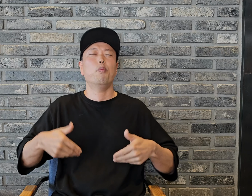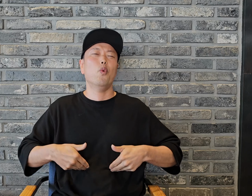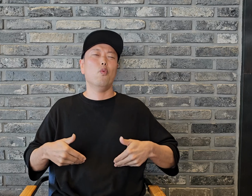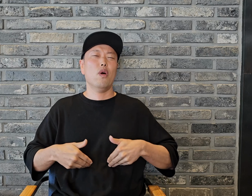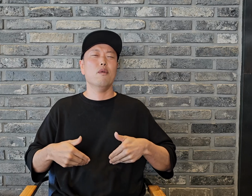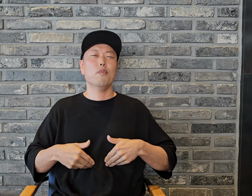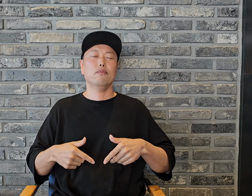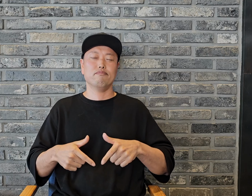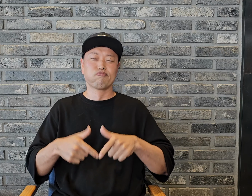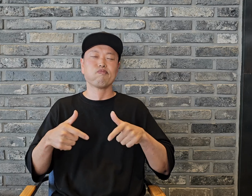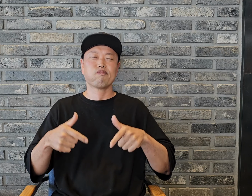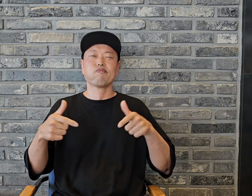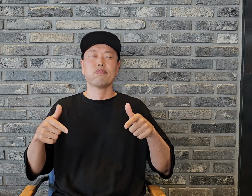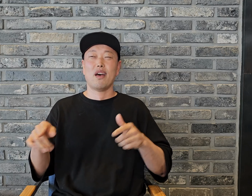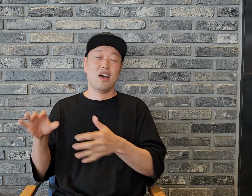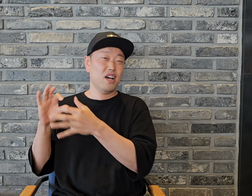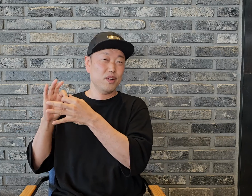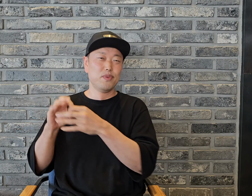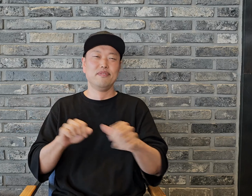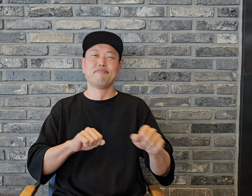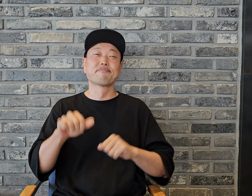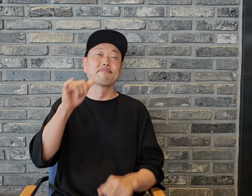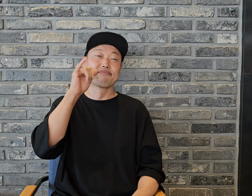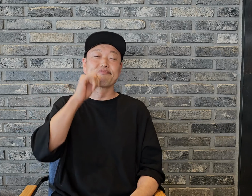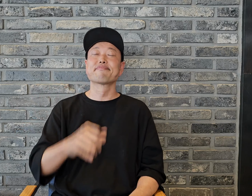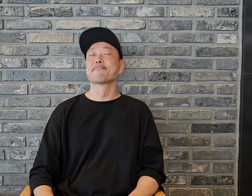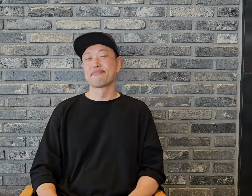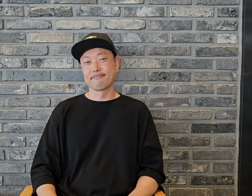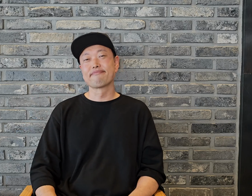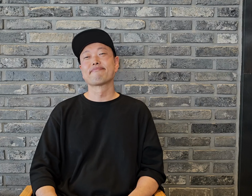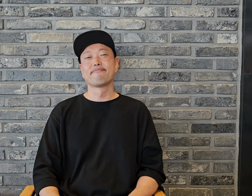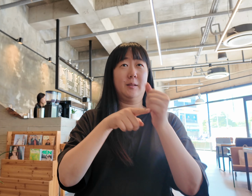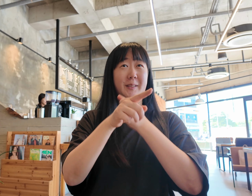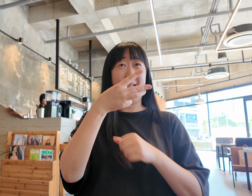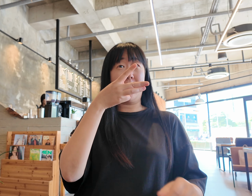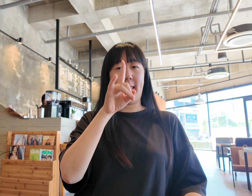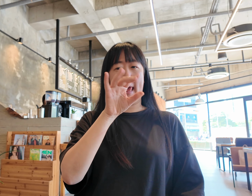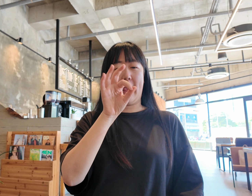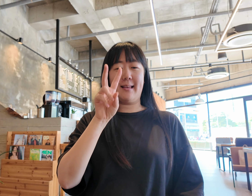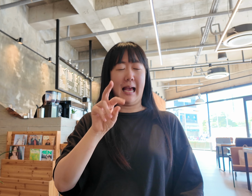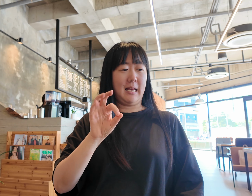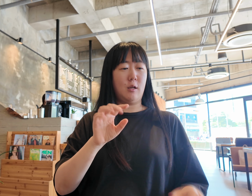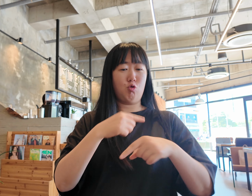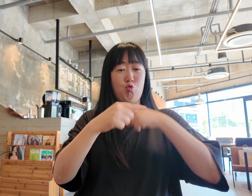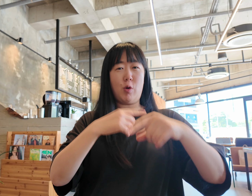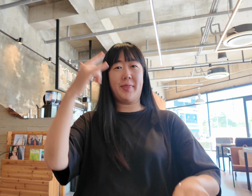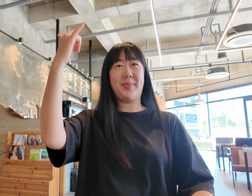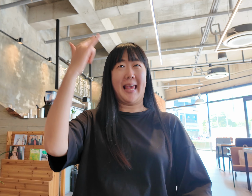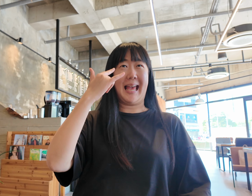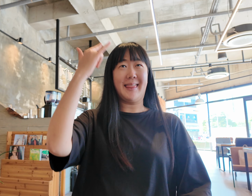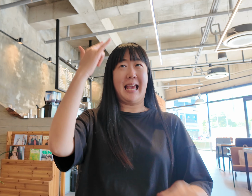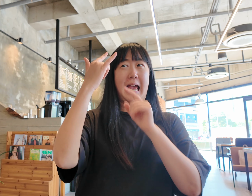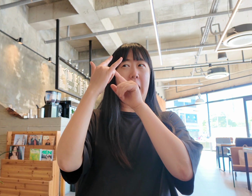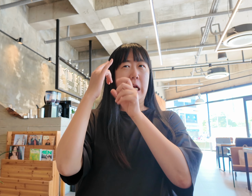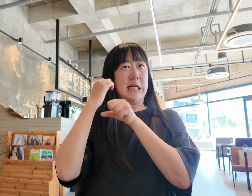denke ich mehr darüber nach und werde aktiver. Wenn die Gebärdensprache für die Sonne ursprünglich so lautet,